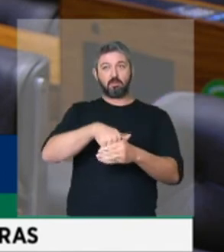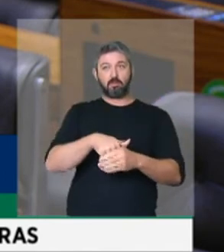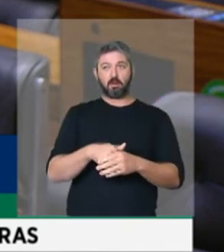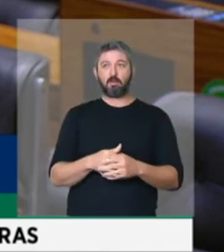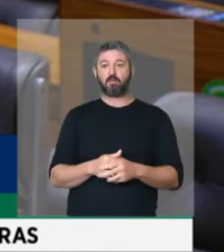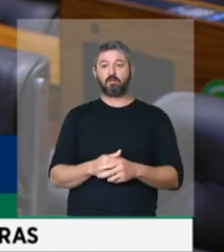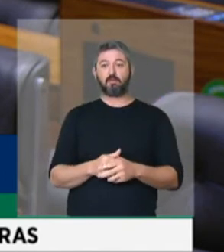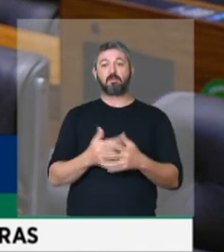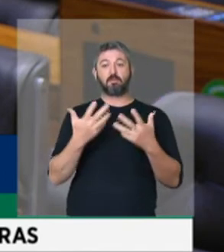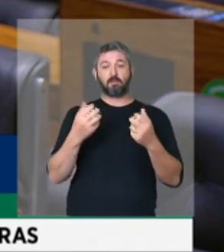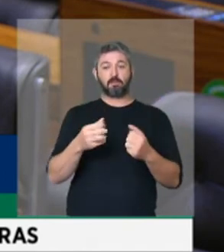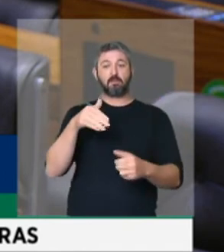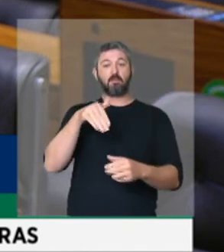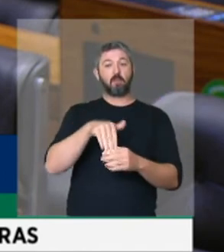DITO AQUI SÃO MAIS DE 500